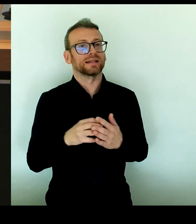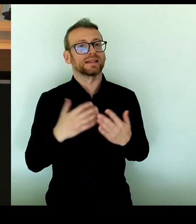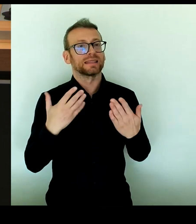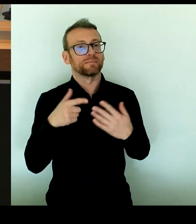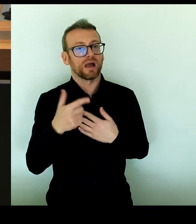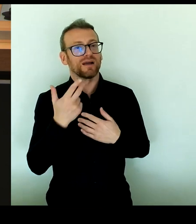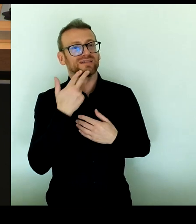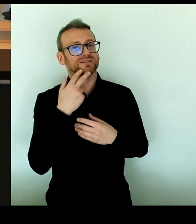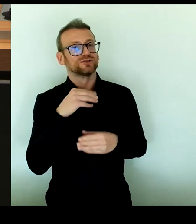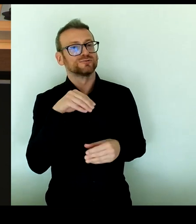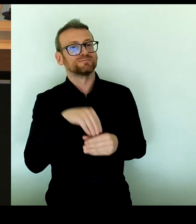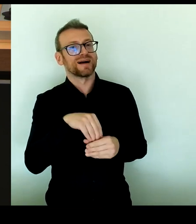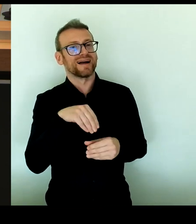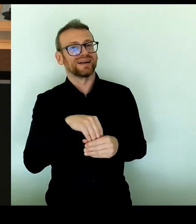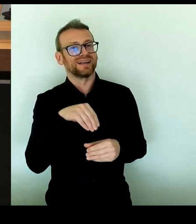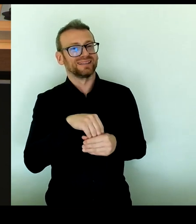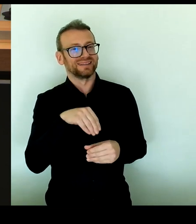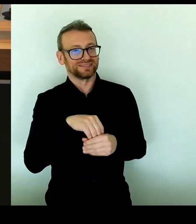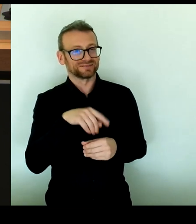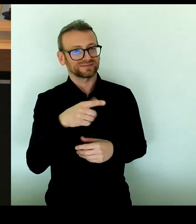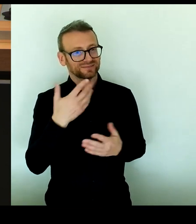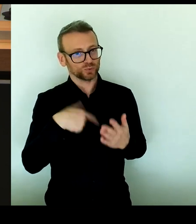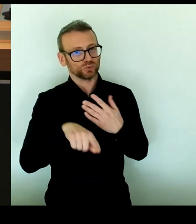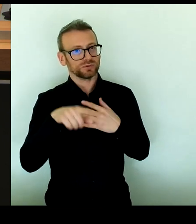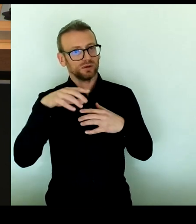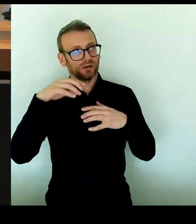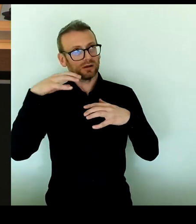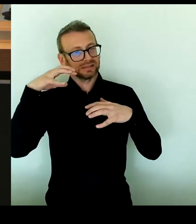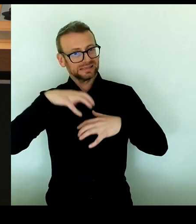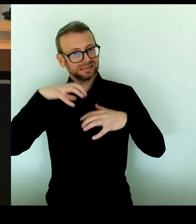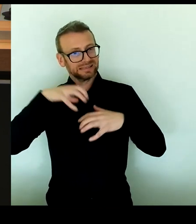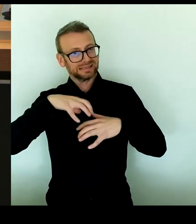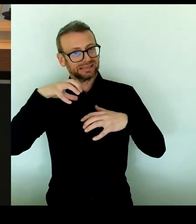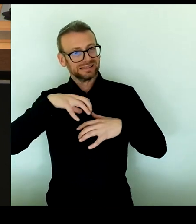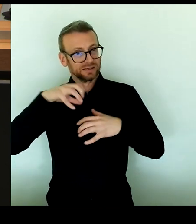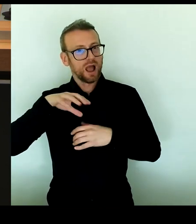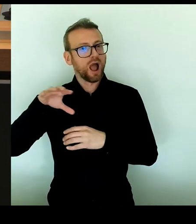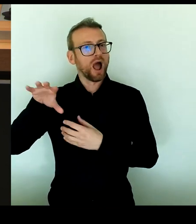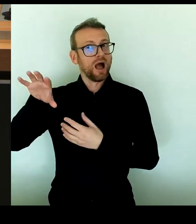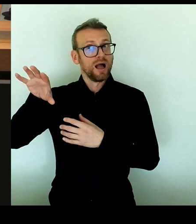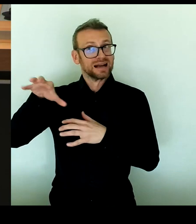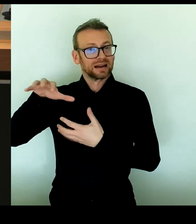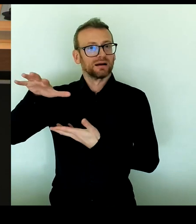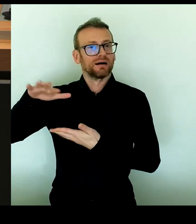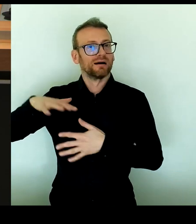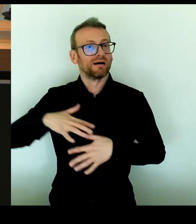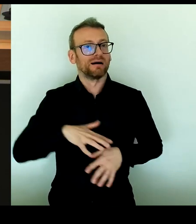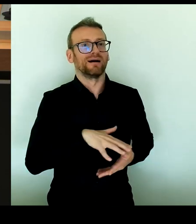diskutieren Sie und streuen den Kleingärtnern wie schon den Mietern und den übrigen Nutzern Vorwahlen Sand in die Augen.